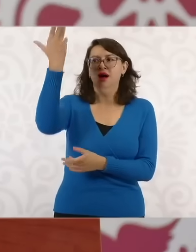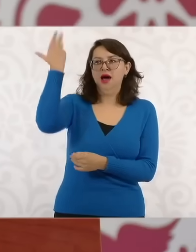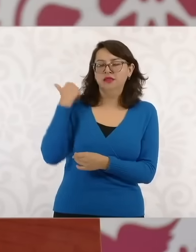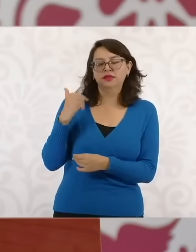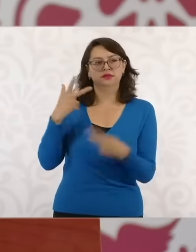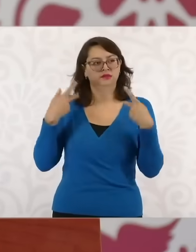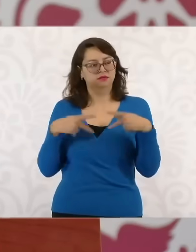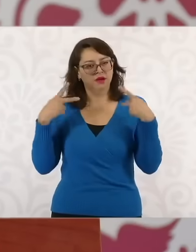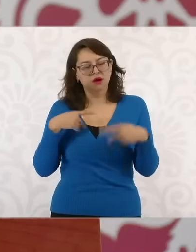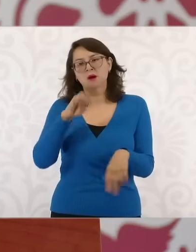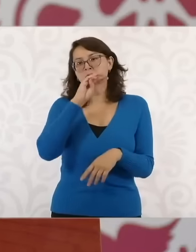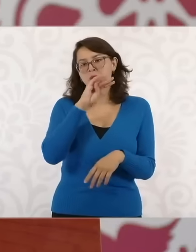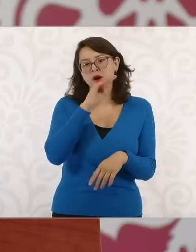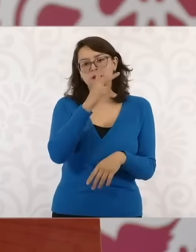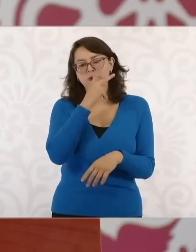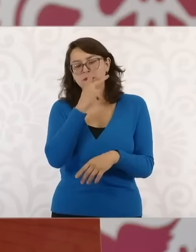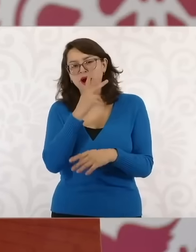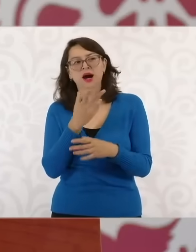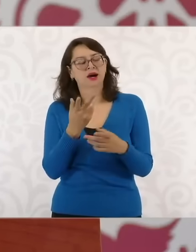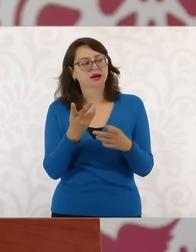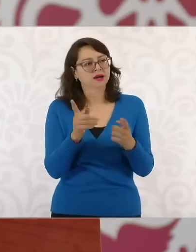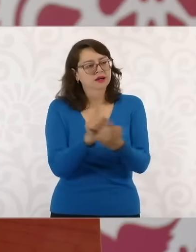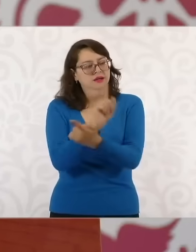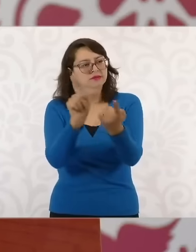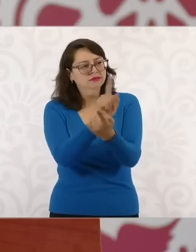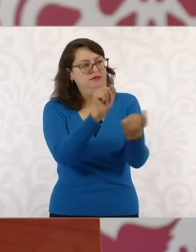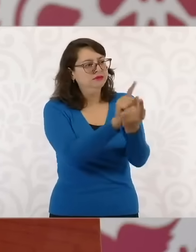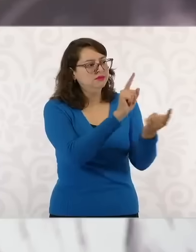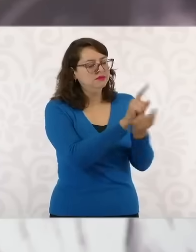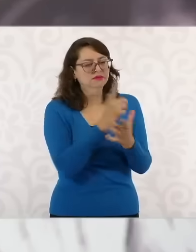las propias mamás y papás de niñas y niños con cáncer que se atienden en el IMS, porque decían,